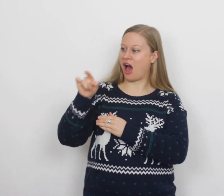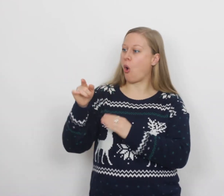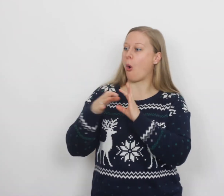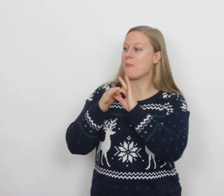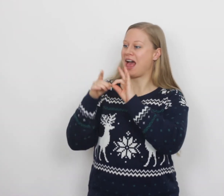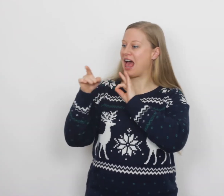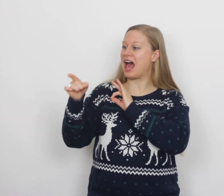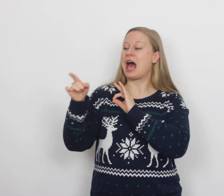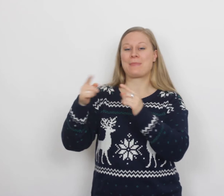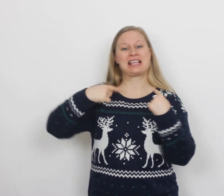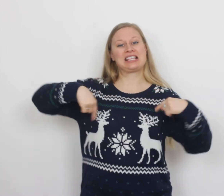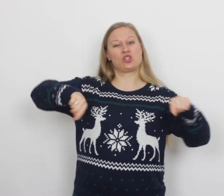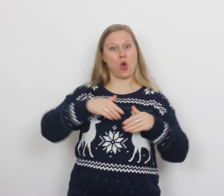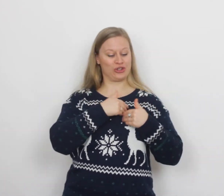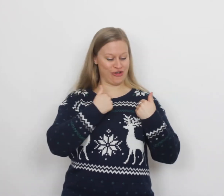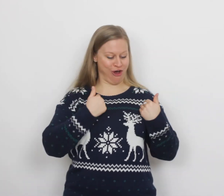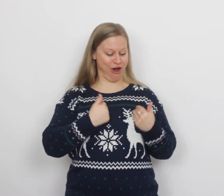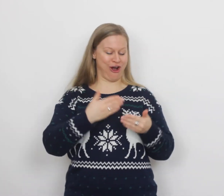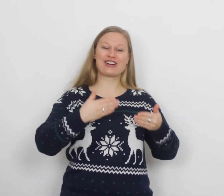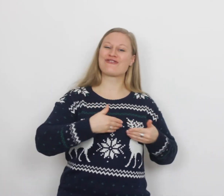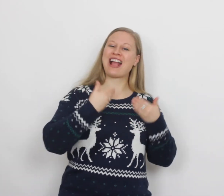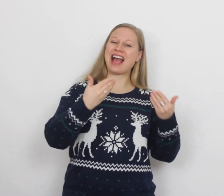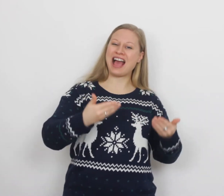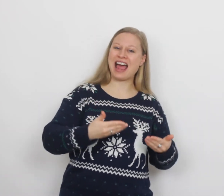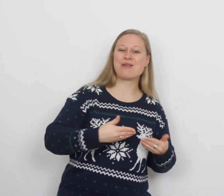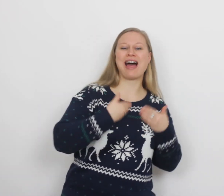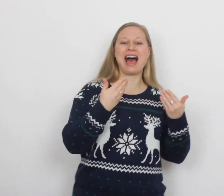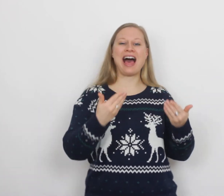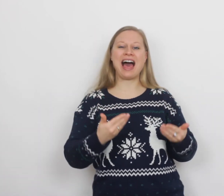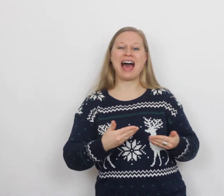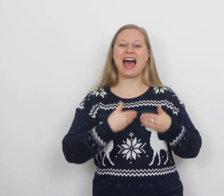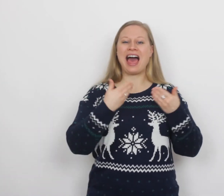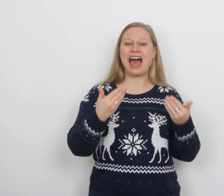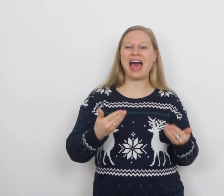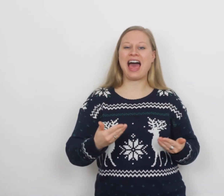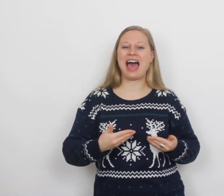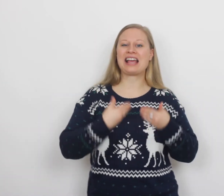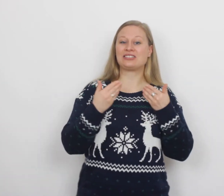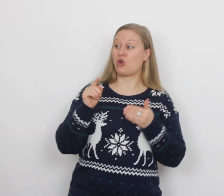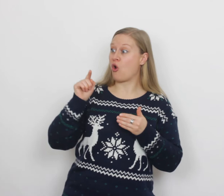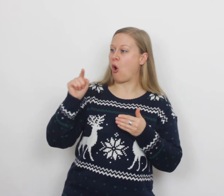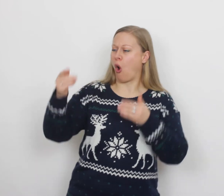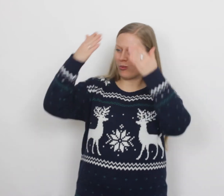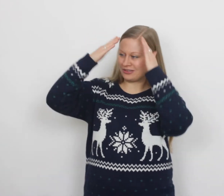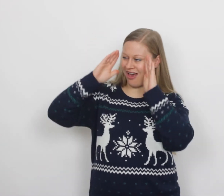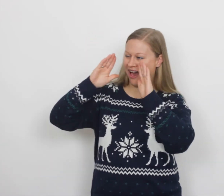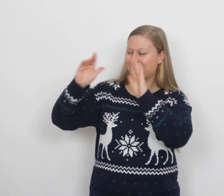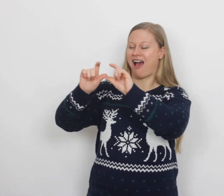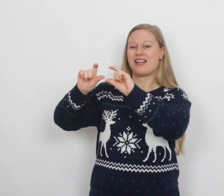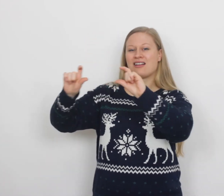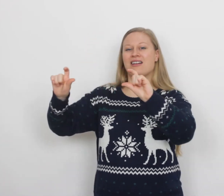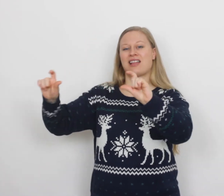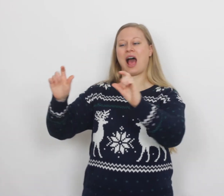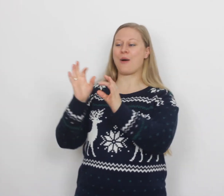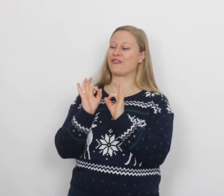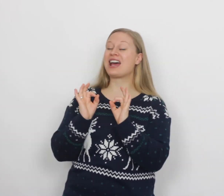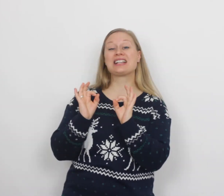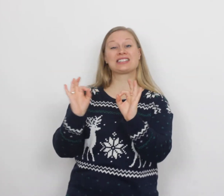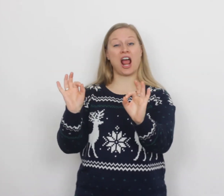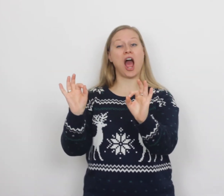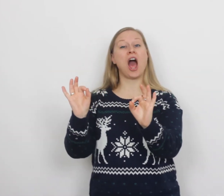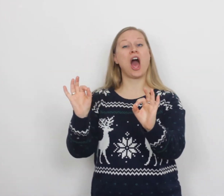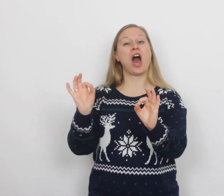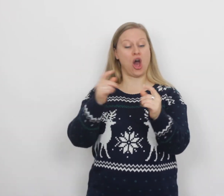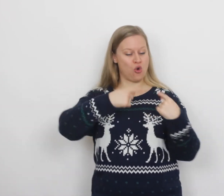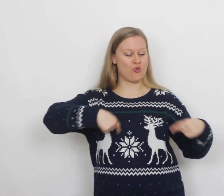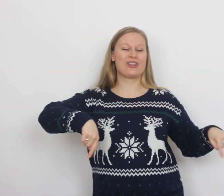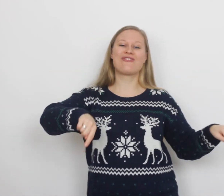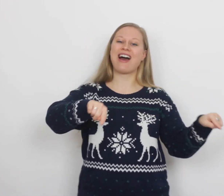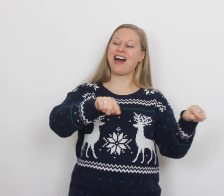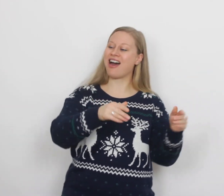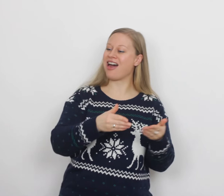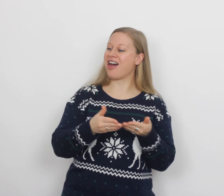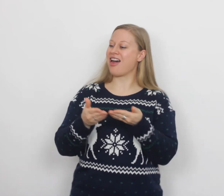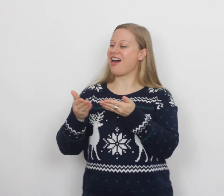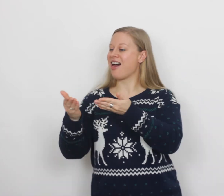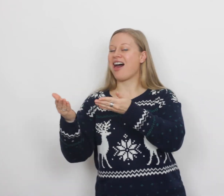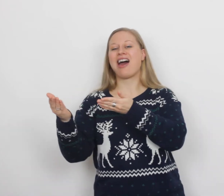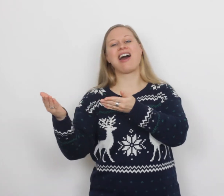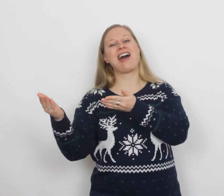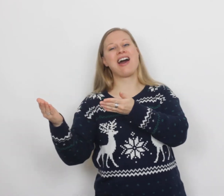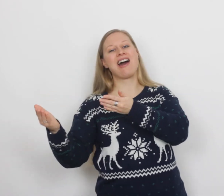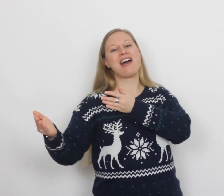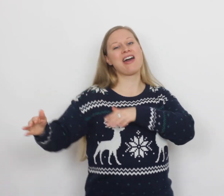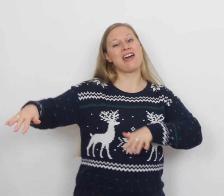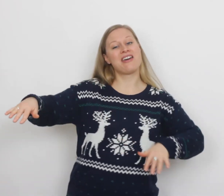Ja, om Hem is ons hart verblijd, op Zijn heilige naam vertrouwen wij.